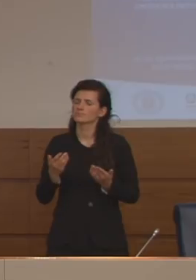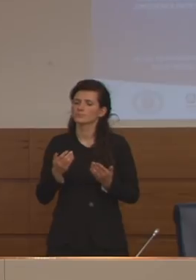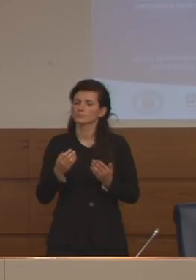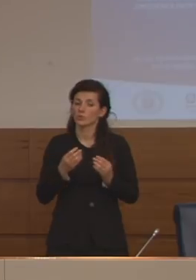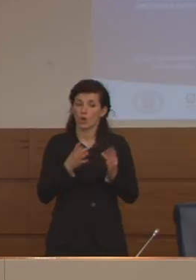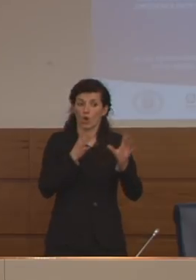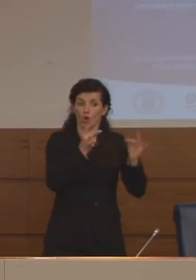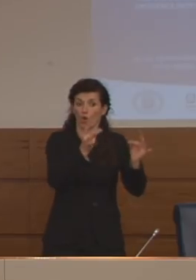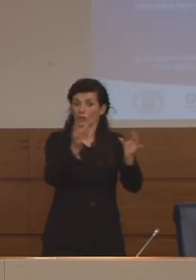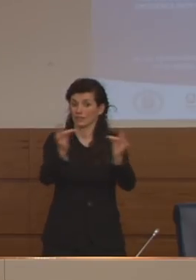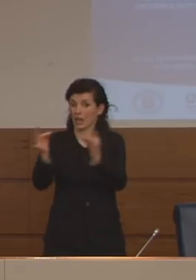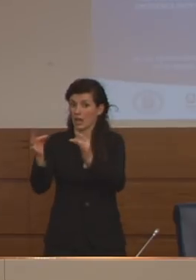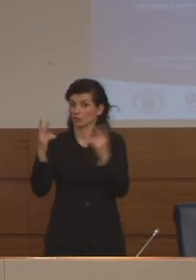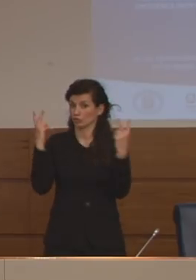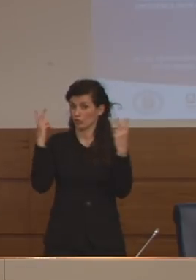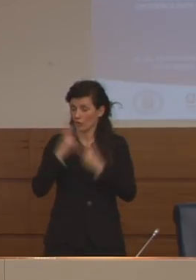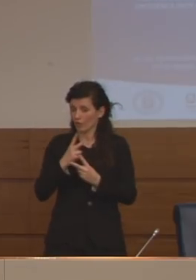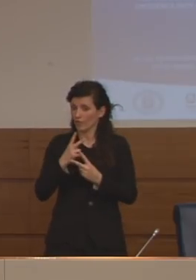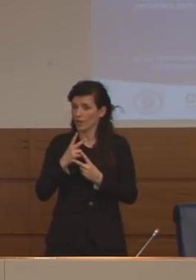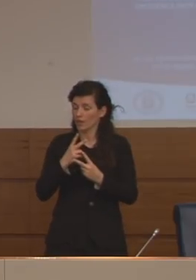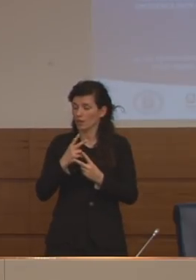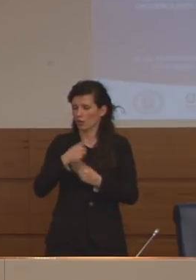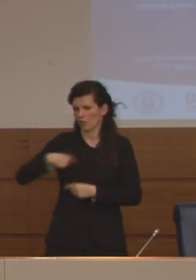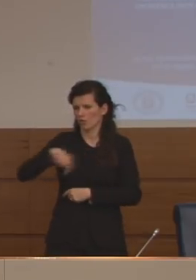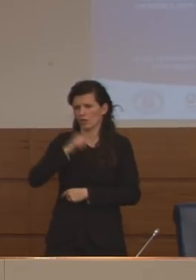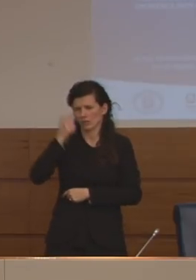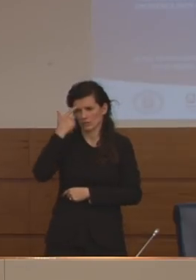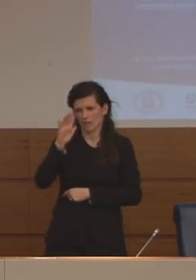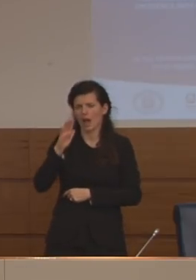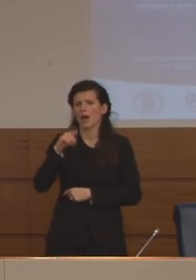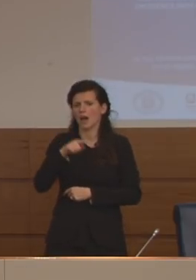potrebbero essere molto più ampi rispetto a quello che appare,